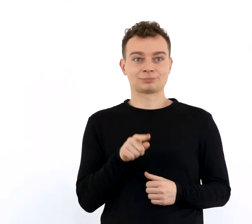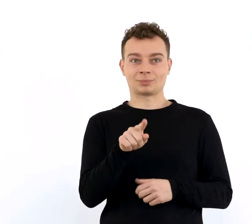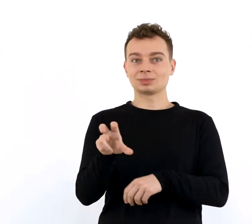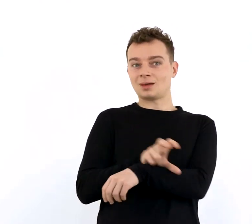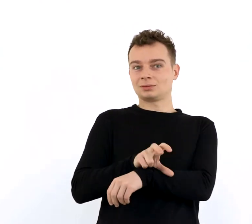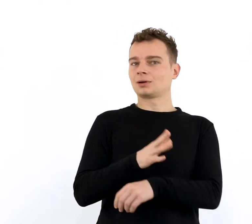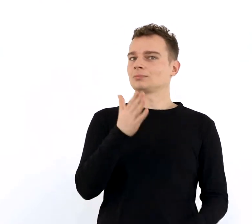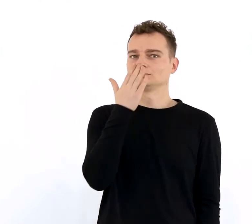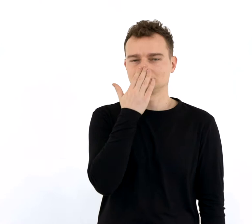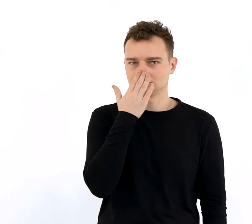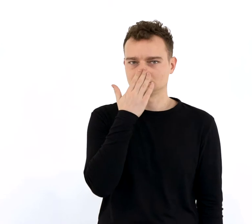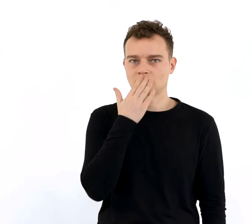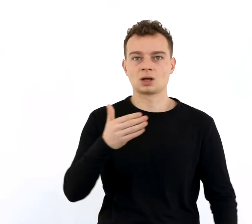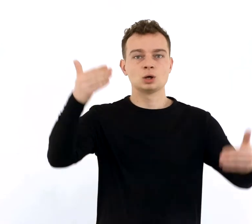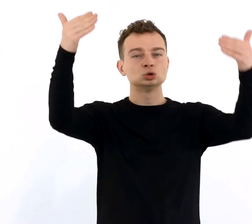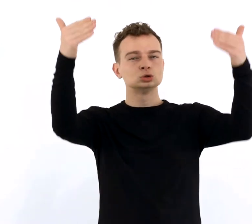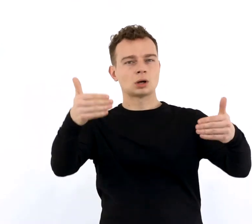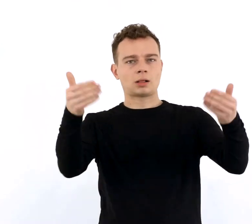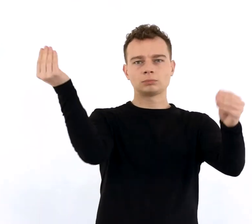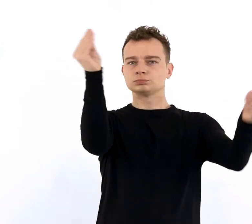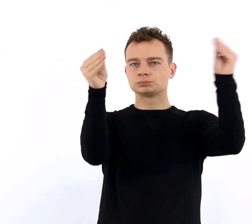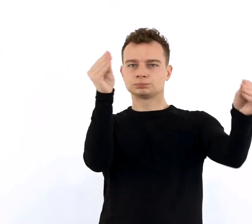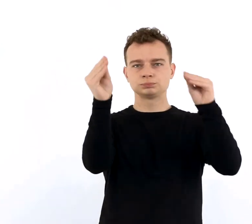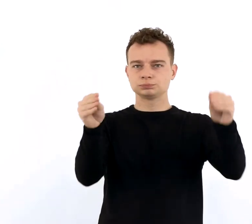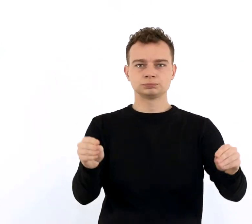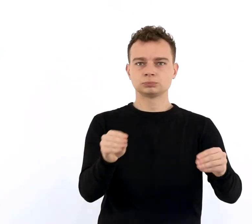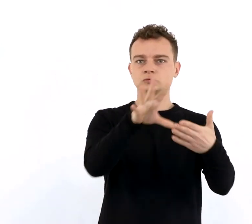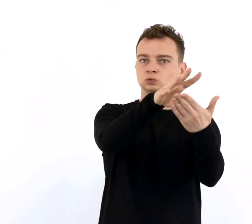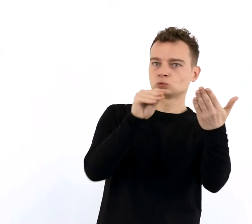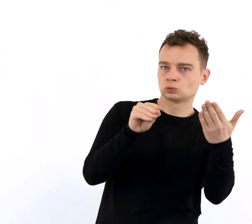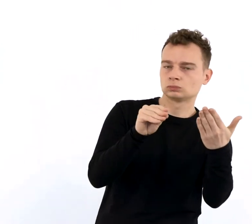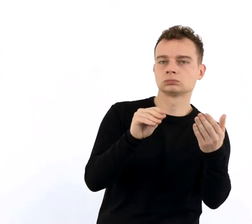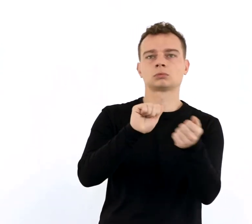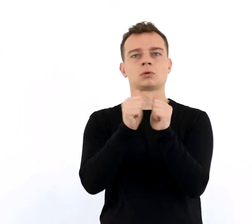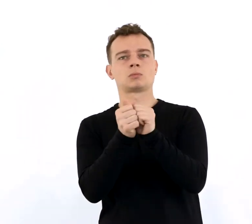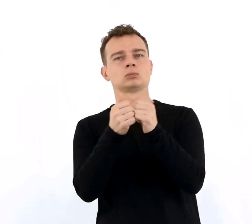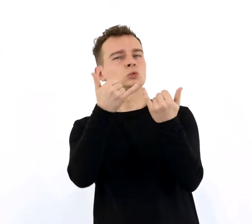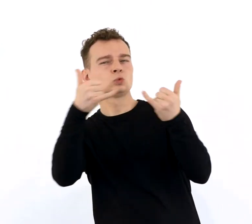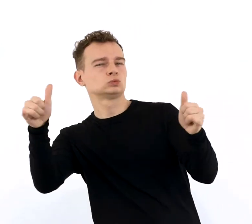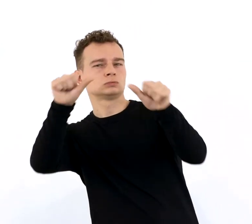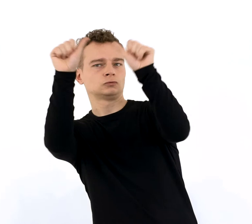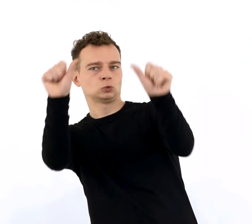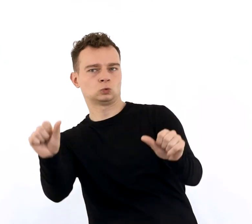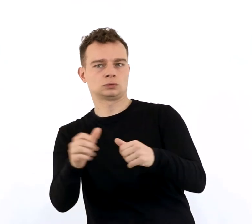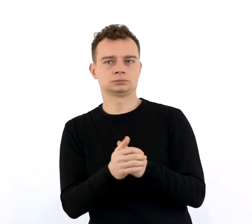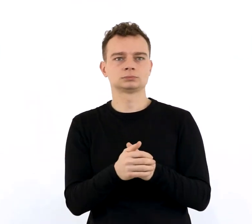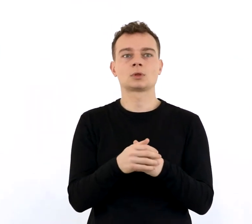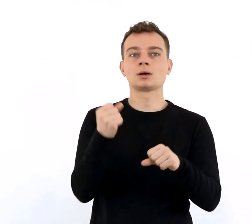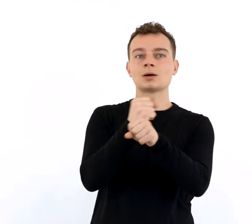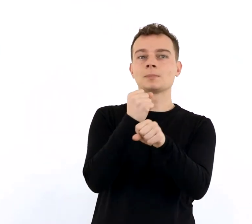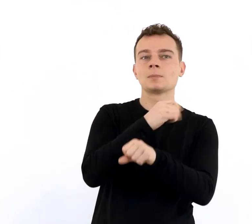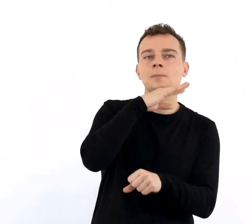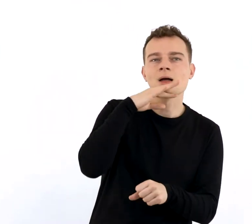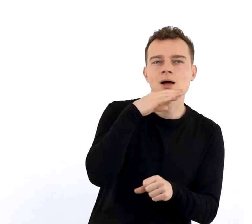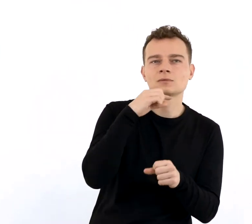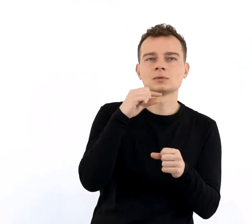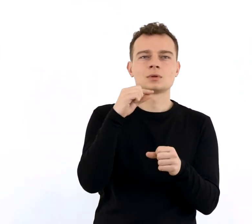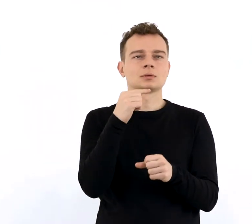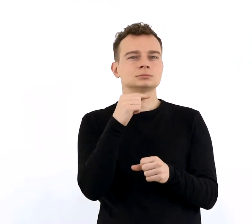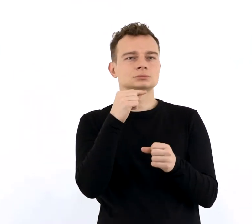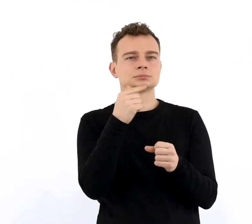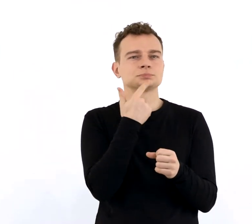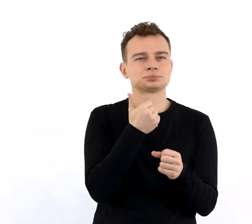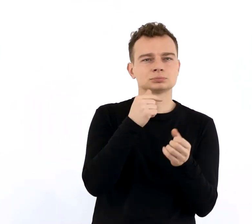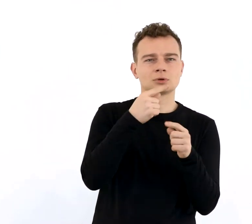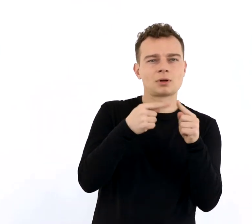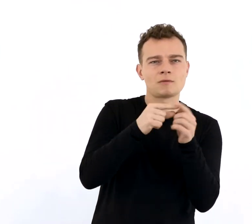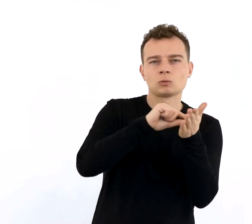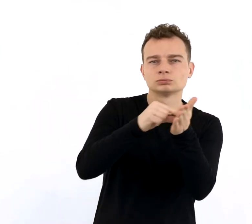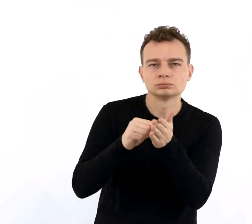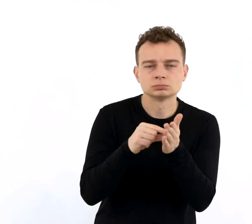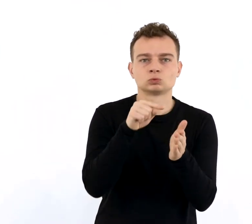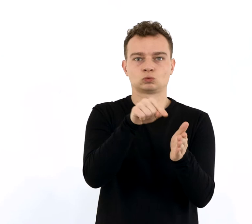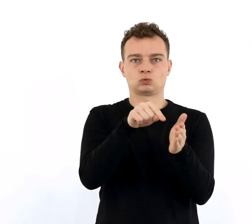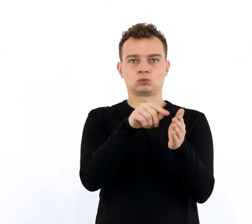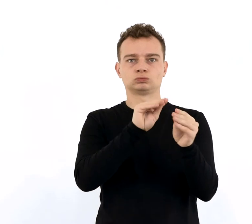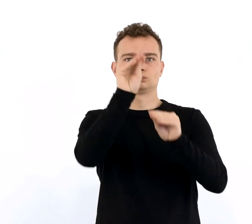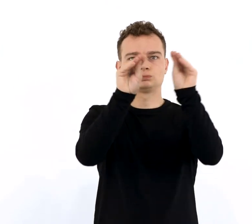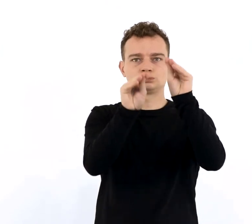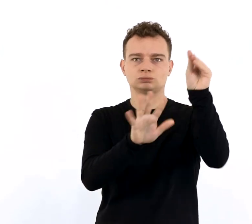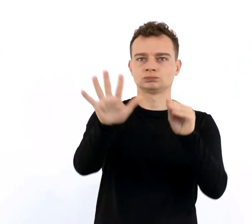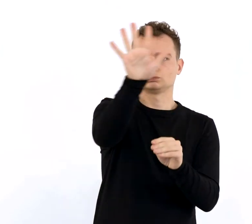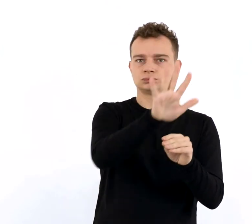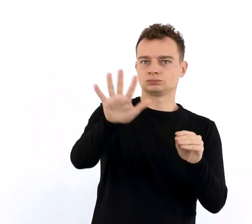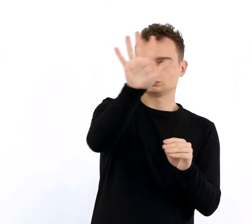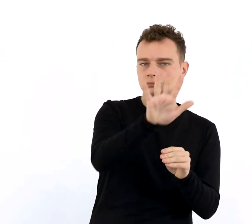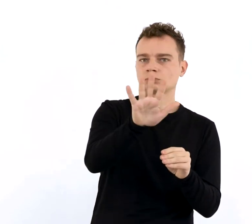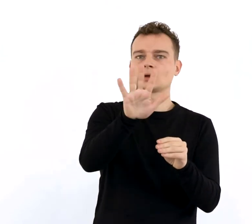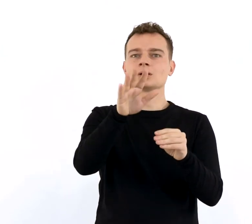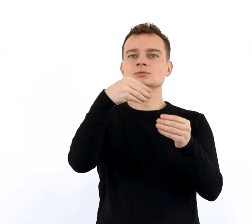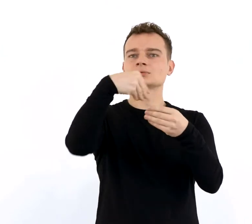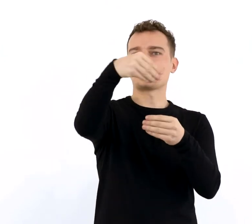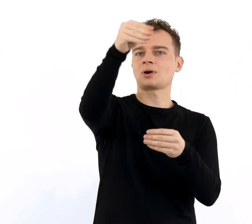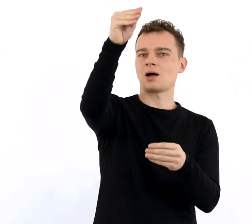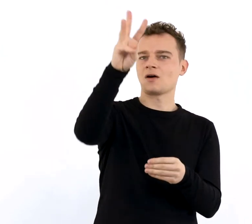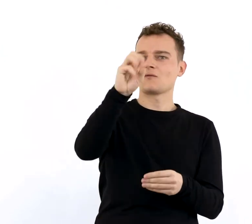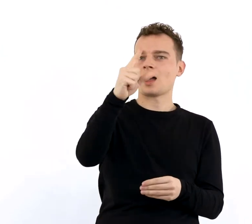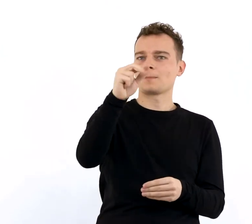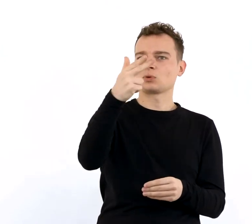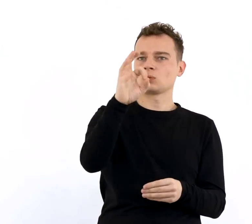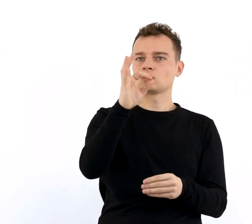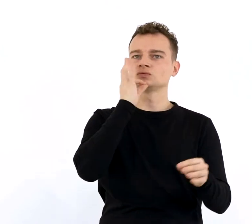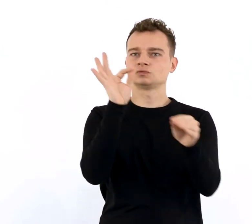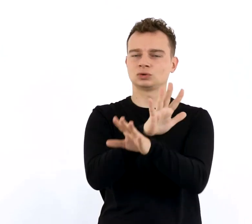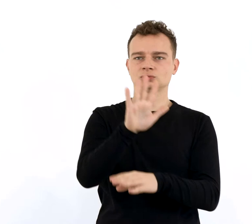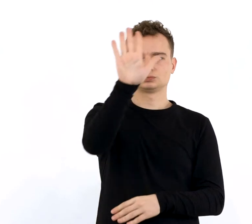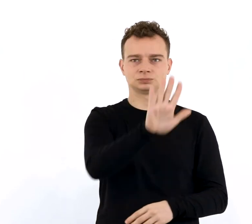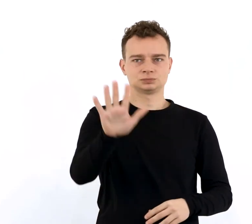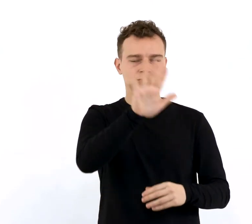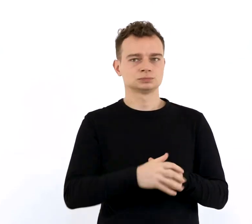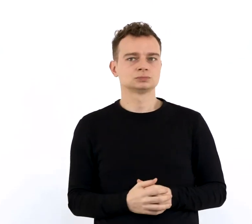Polegająca na układaniu wzorów lub scen figuralnych z małych kawałków barwnych kamieni w świeżej zaprawie wapiennej.